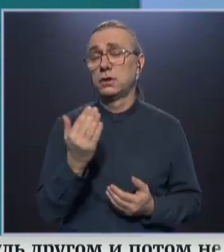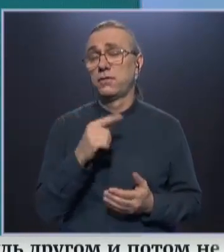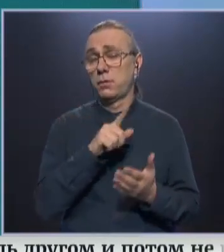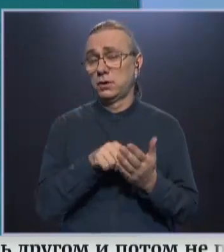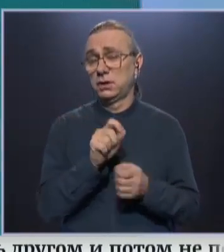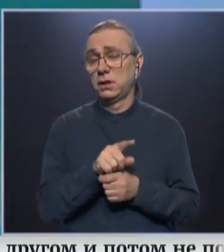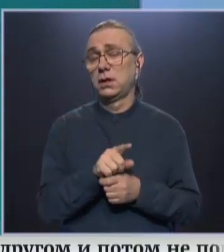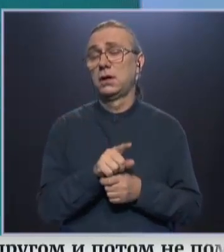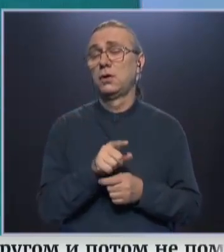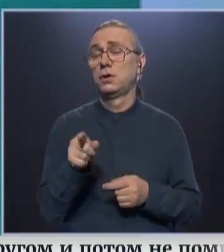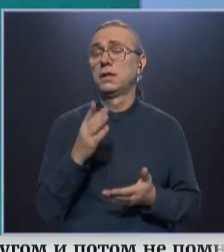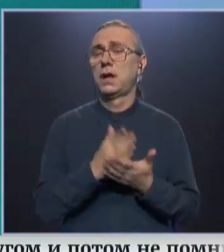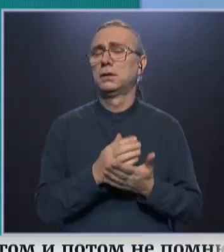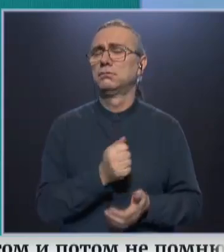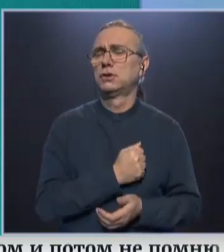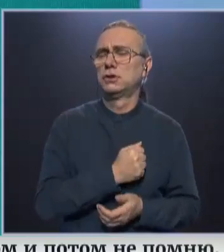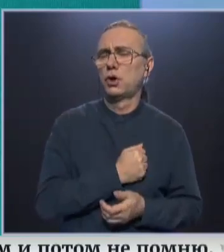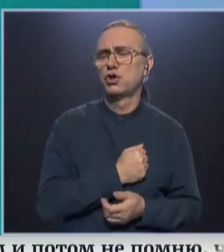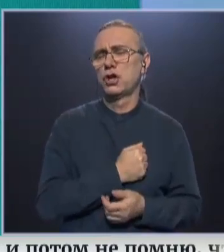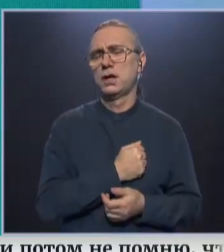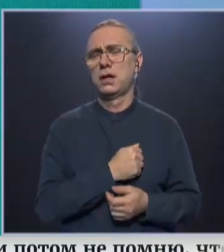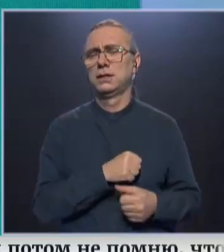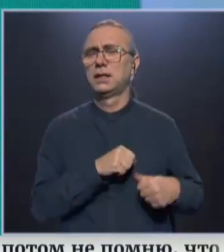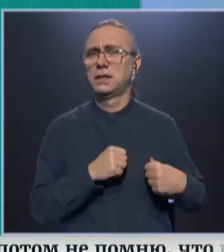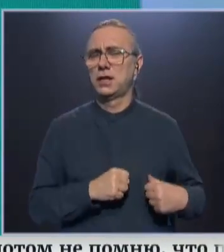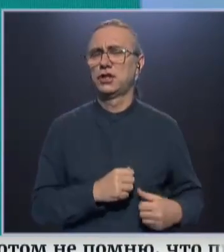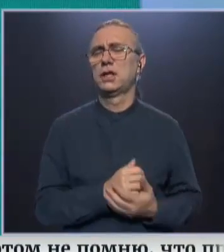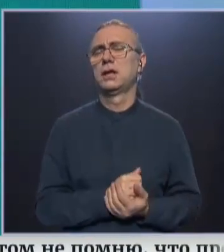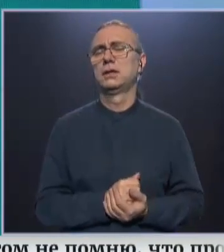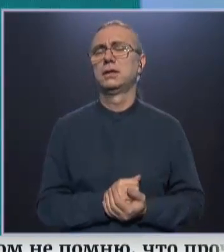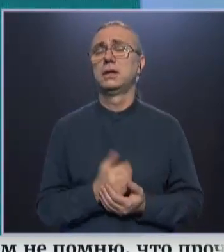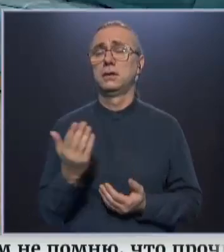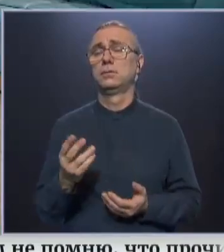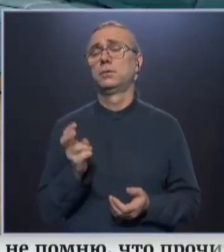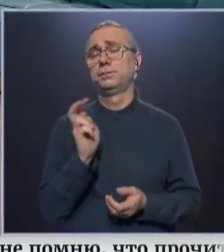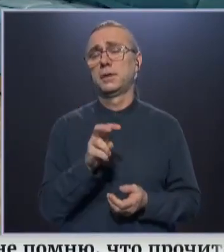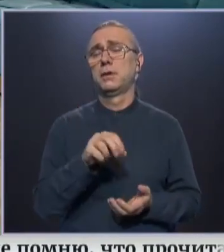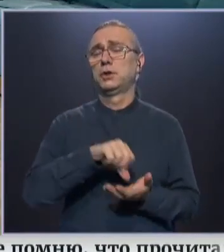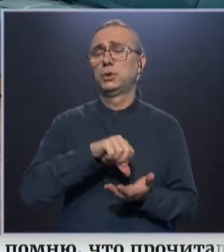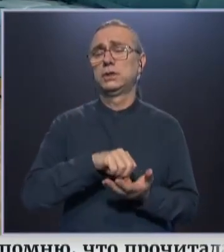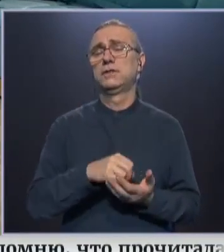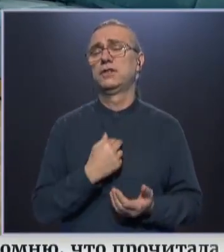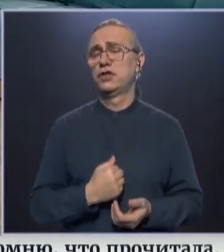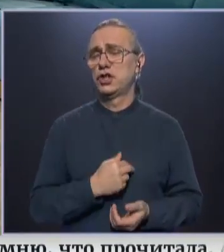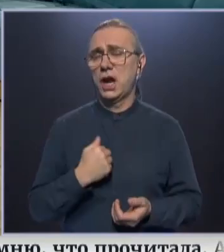результат как присутствие перед крестом евангелием в присутствии священника принесённые Покаяние возвращает